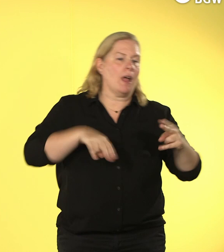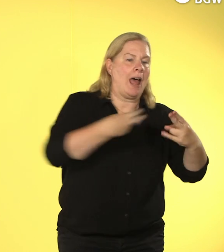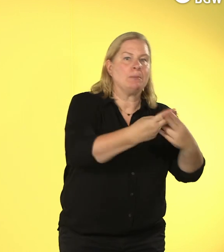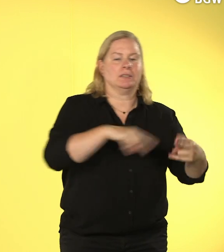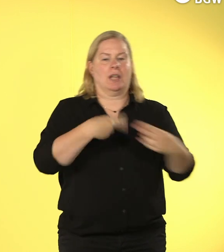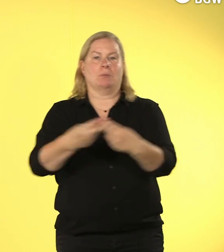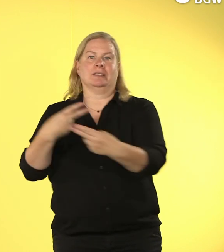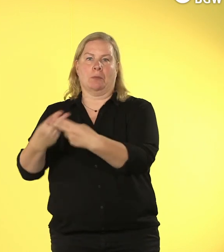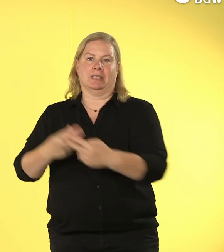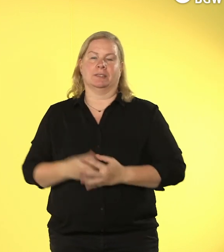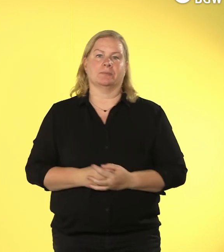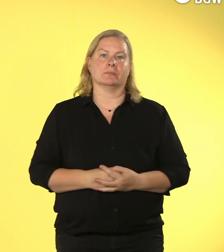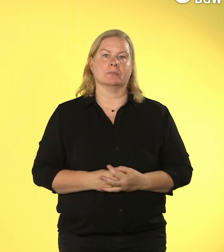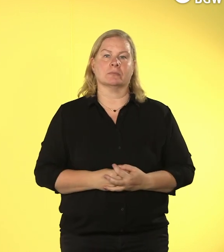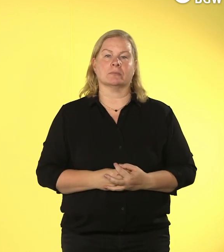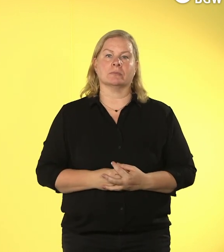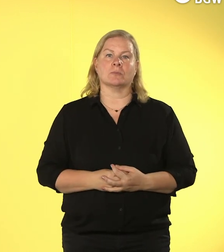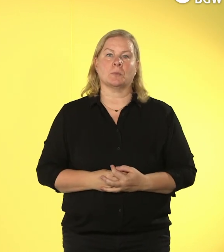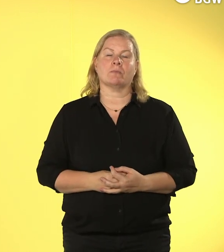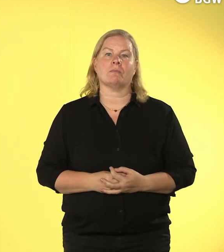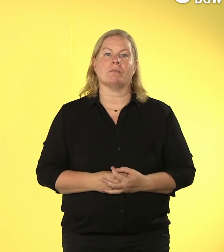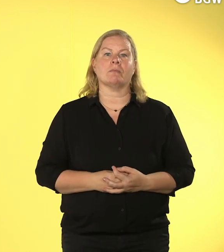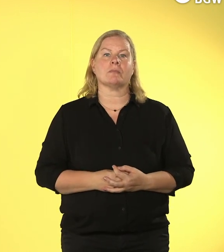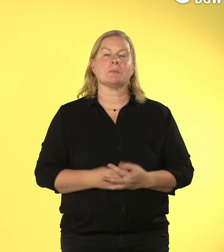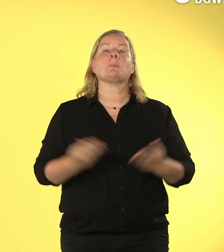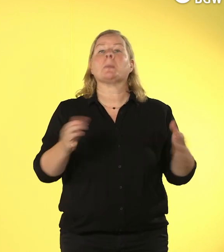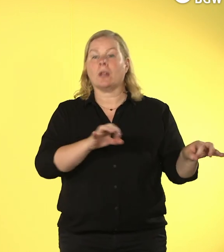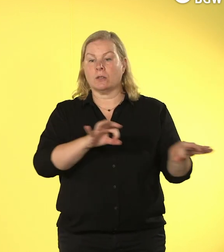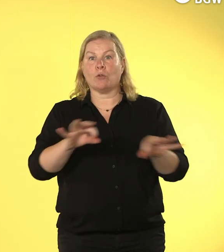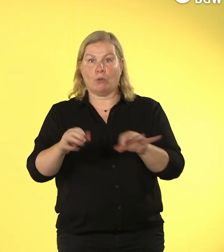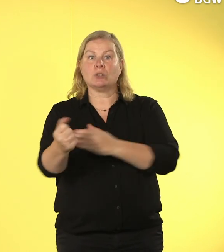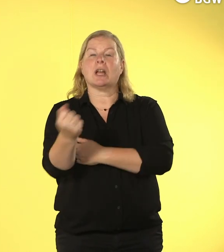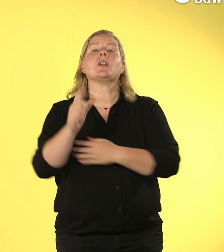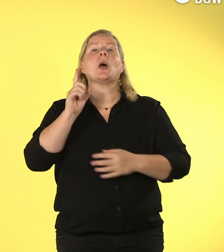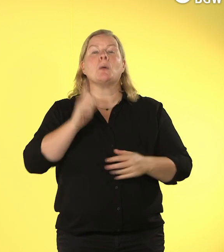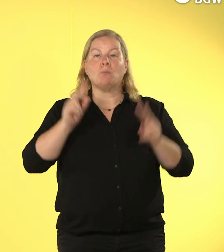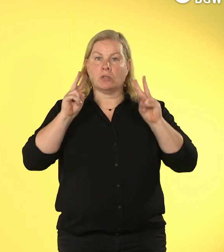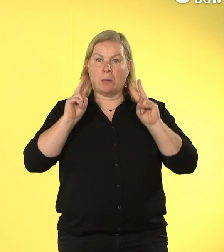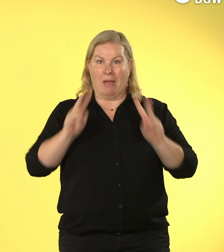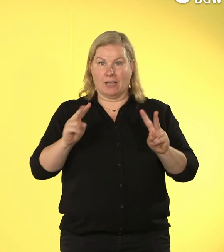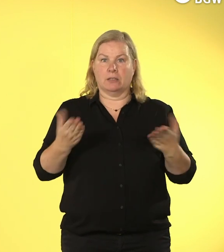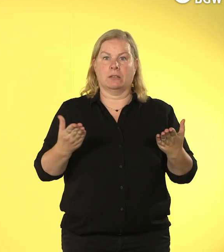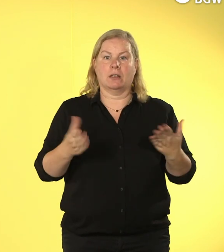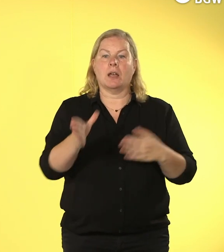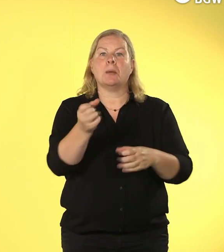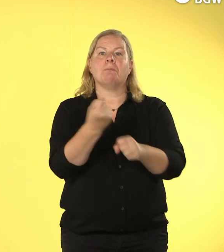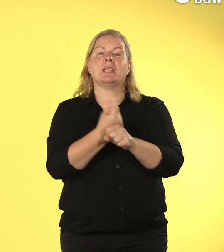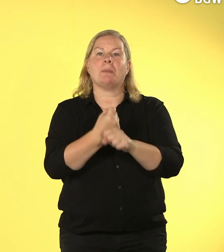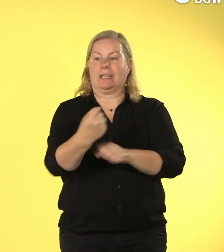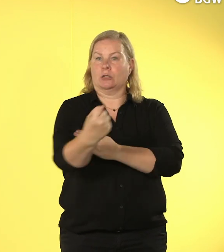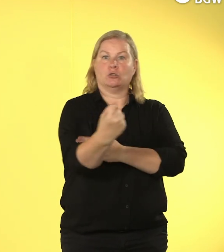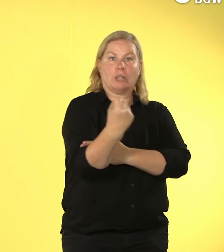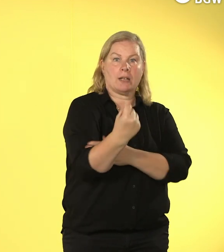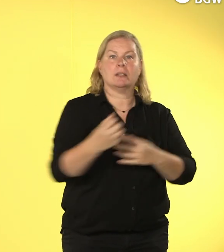Die Führungskräfte müssen die Stärken und die Schwächen der Mitarbeiter kennen,